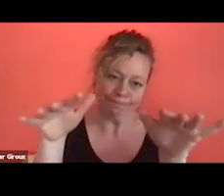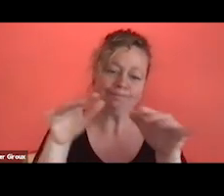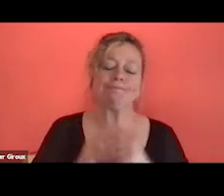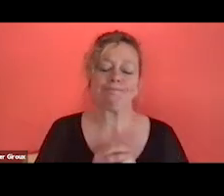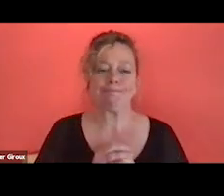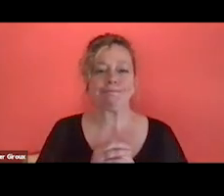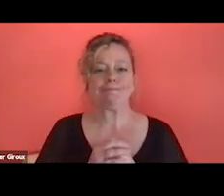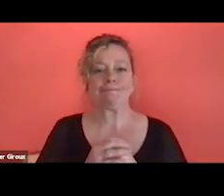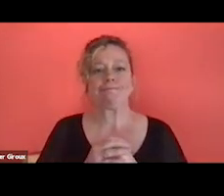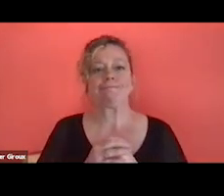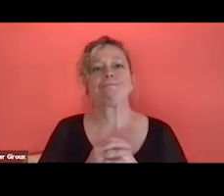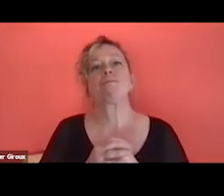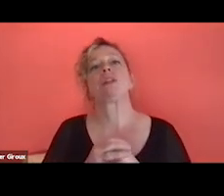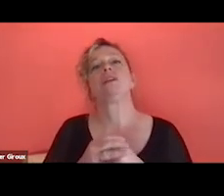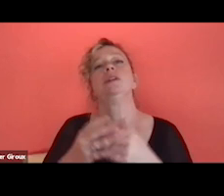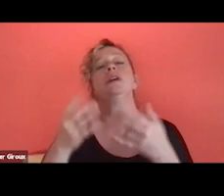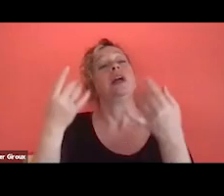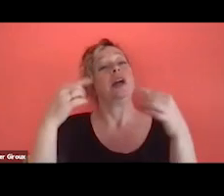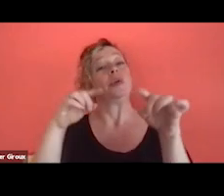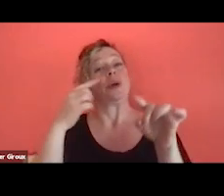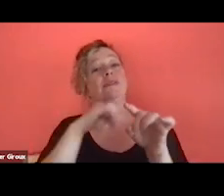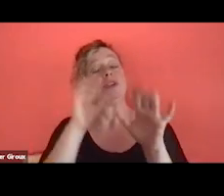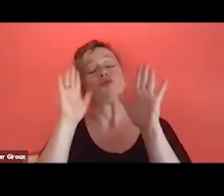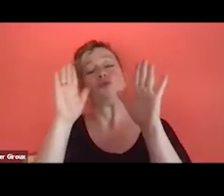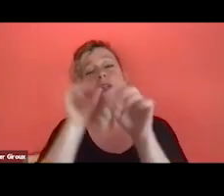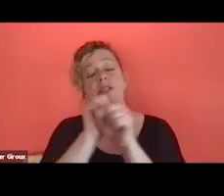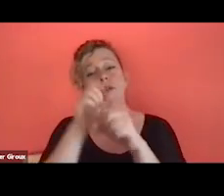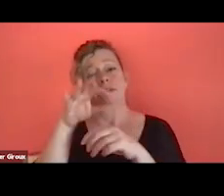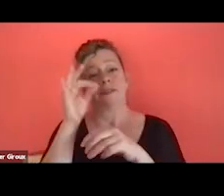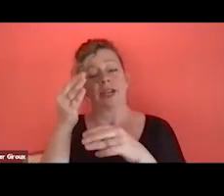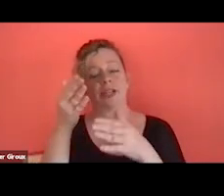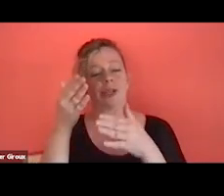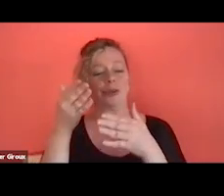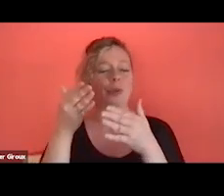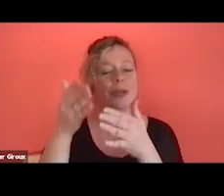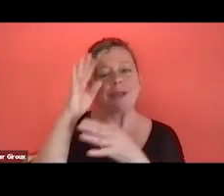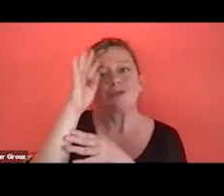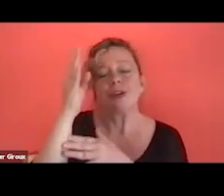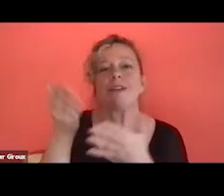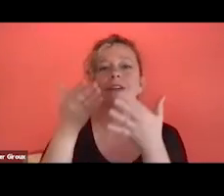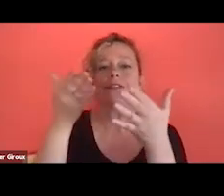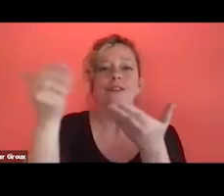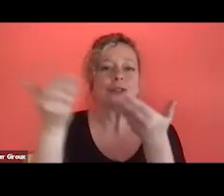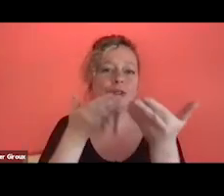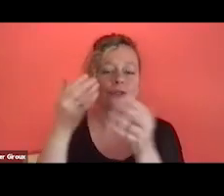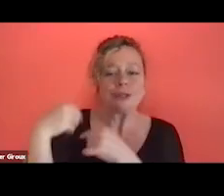Siguiente diapositiva. Y si bien hemos hecho un gran trabajo encontrando formas de ser creativos y brindar servicios durante el último año,